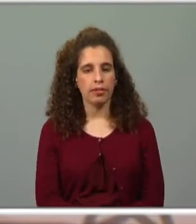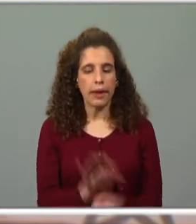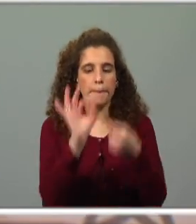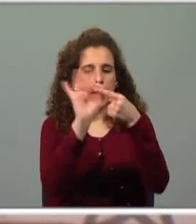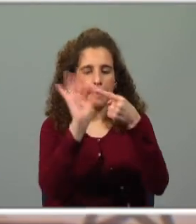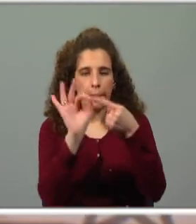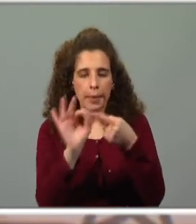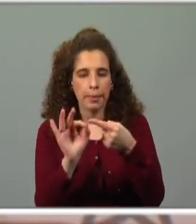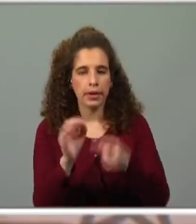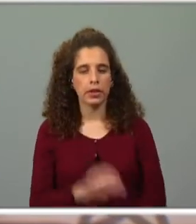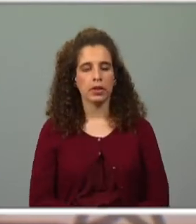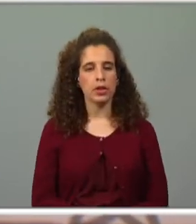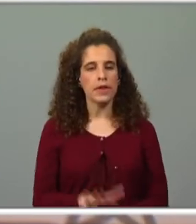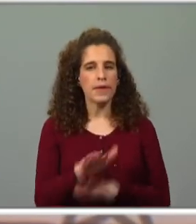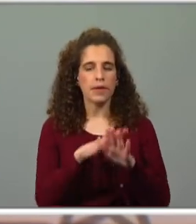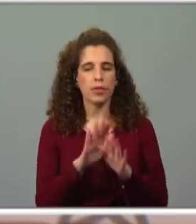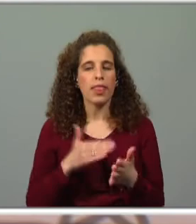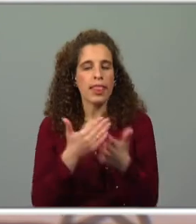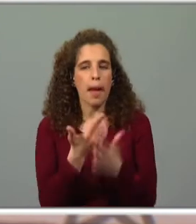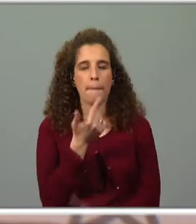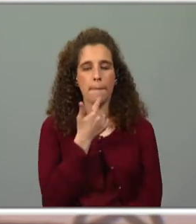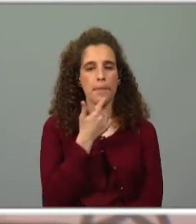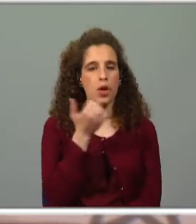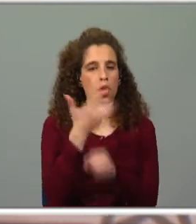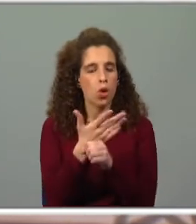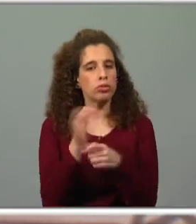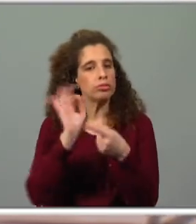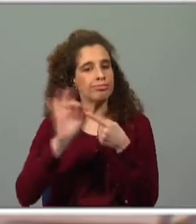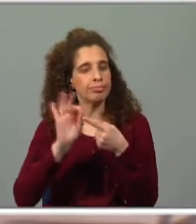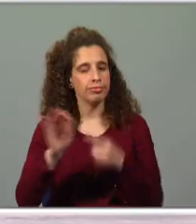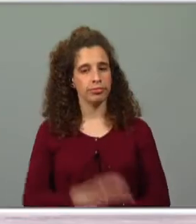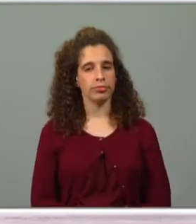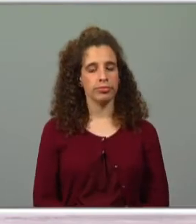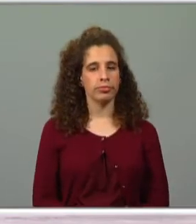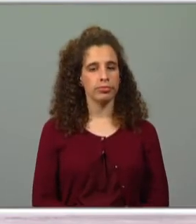pormenor e que nos faz perceber o que outros elementos 細節，這讓我們明白什麼其他元素